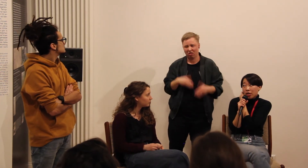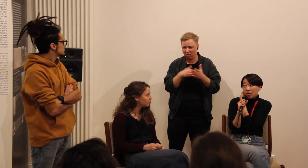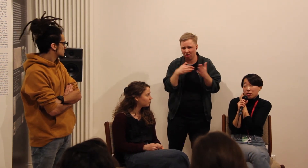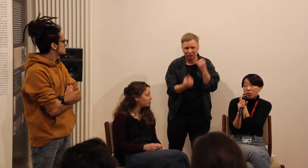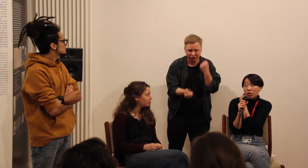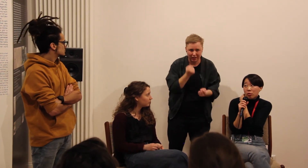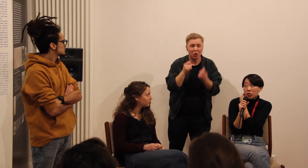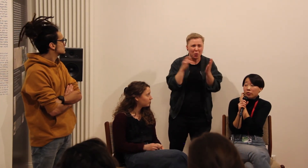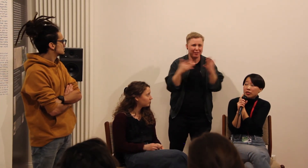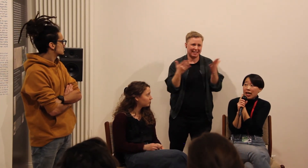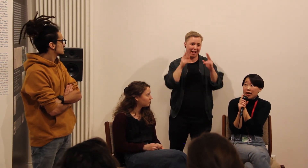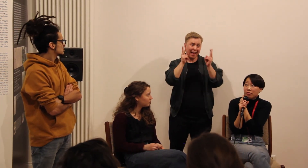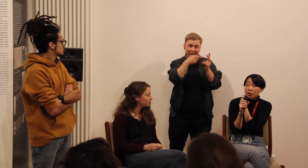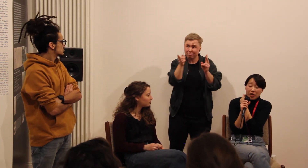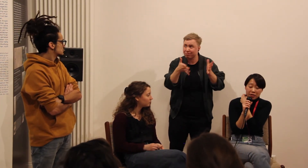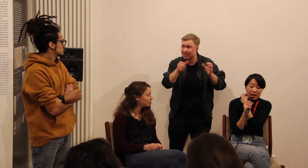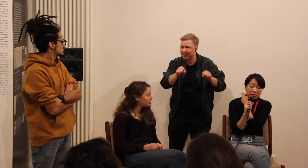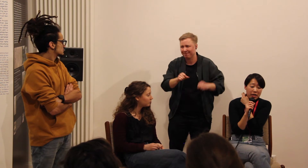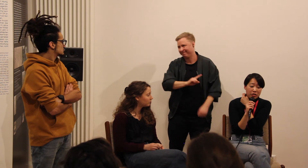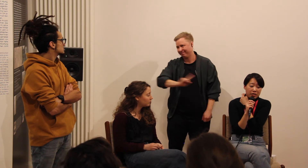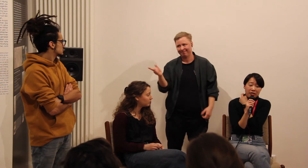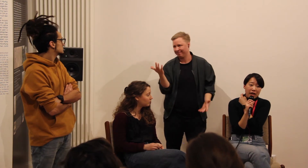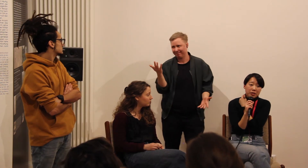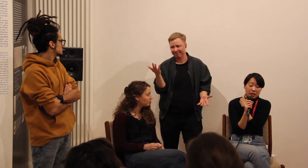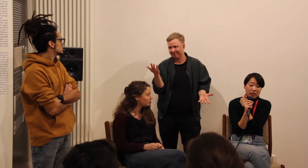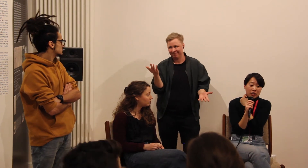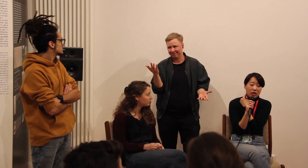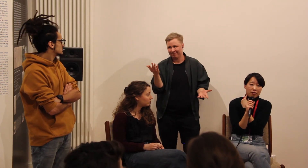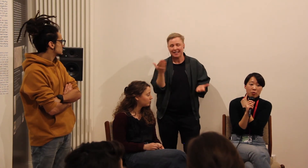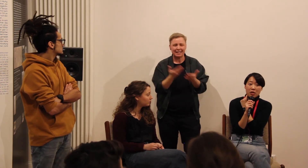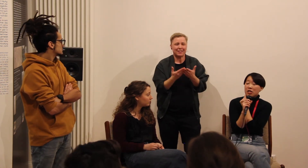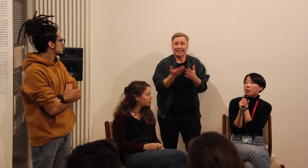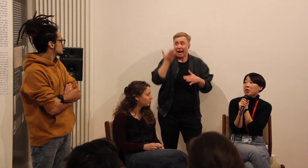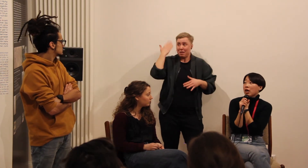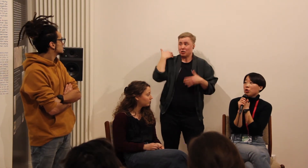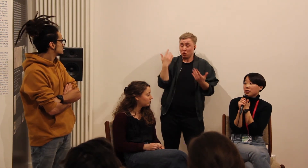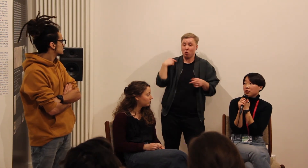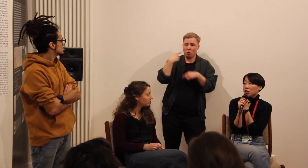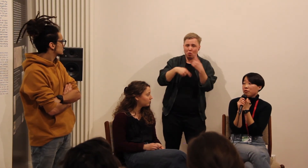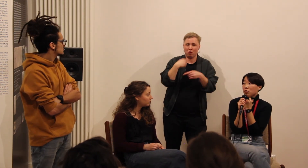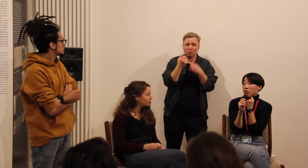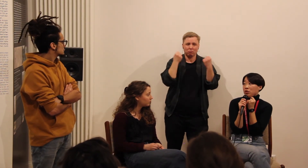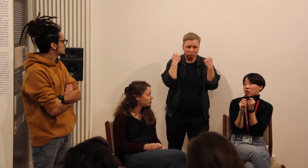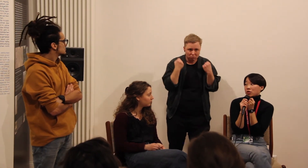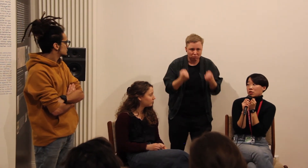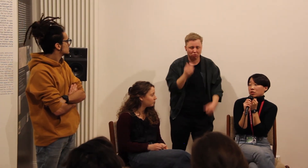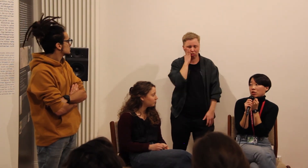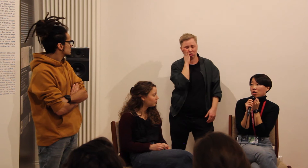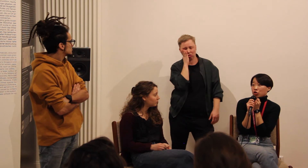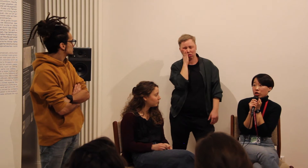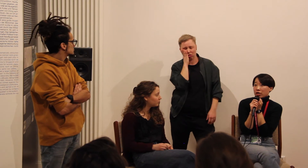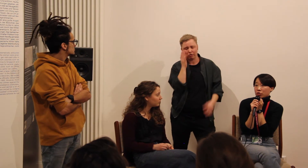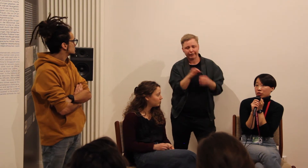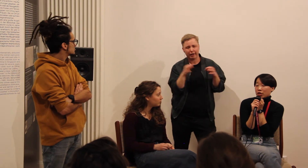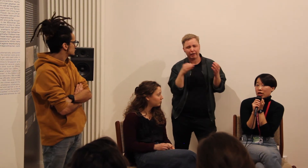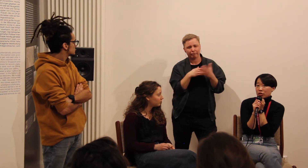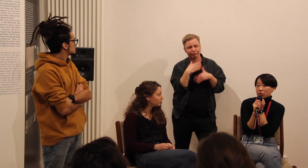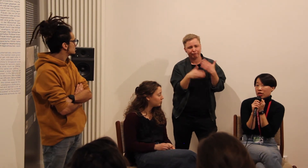Also haben sie oft einfach sehr viel geschlafen, also eigentlich die ganze Zeit während ihrer Schulbildung.